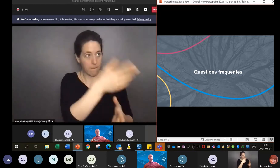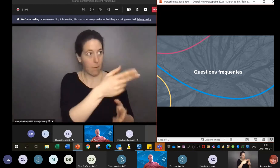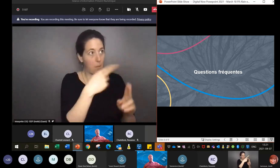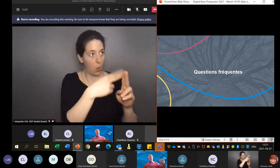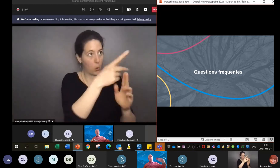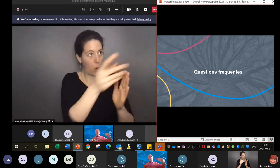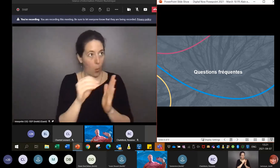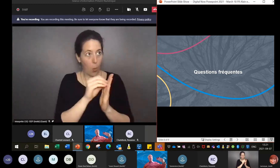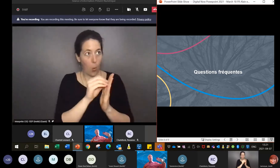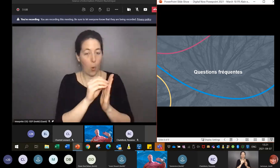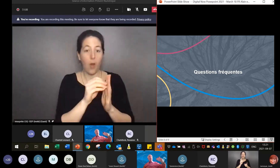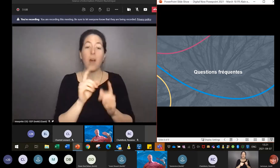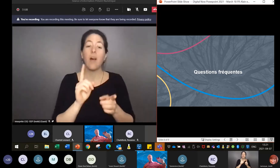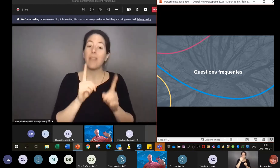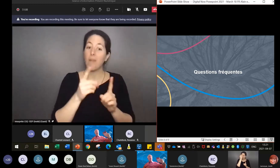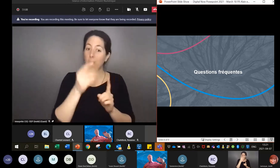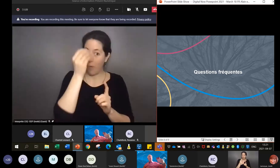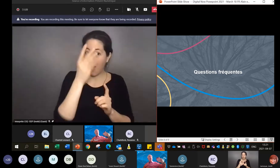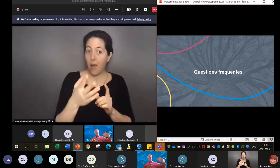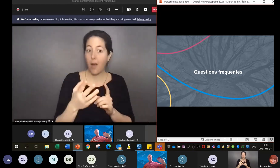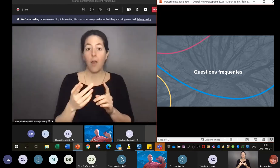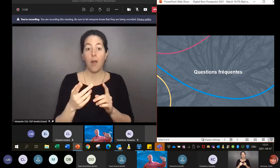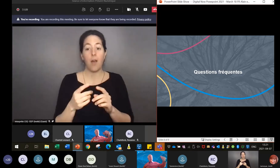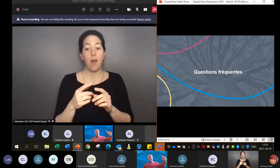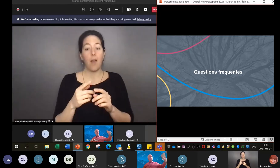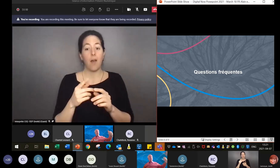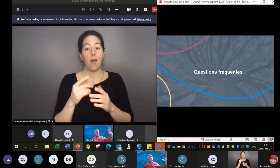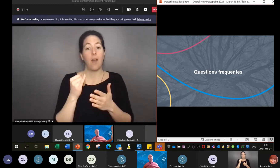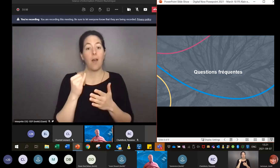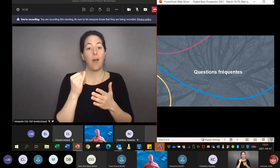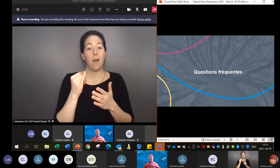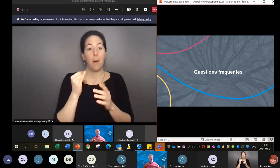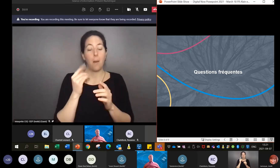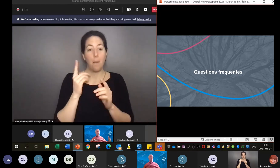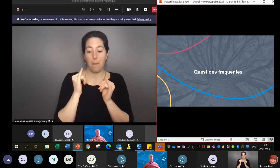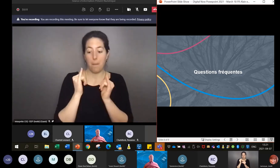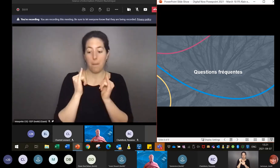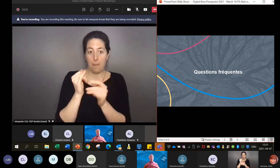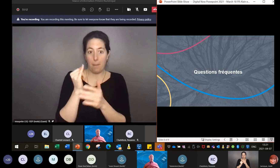bien, un même artiste ou travailleur culturel